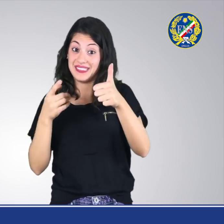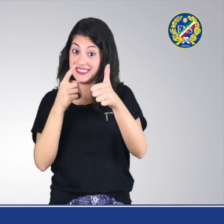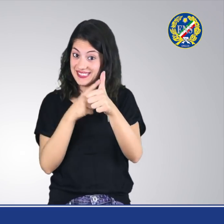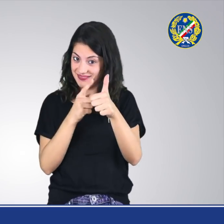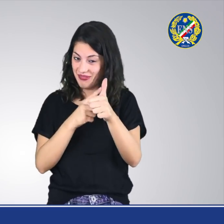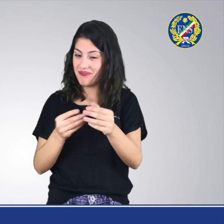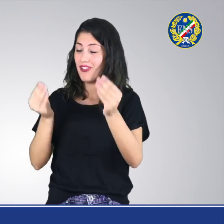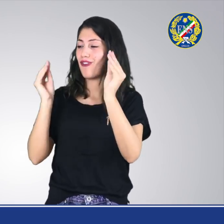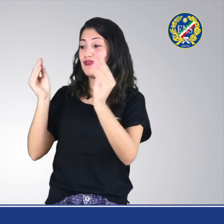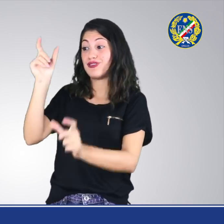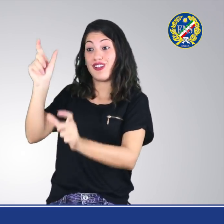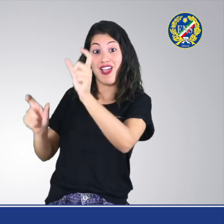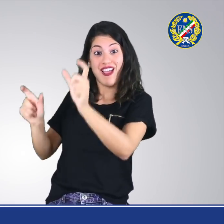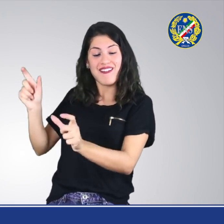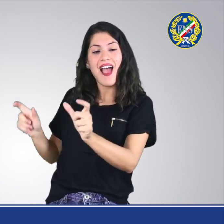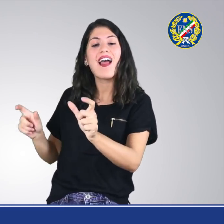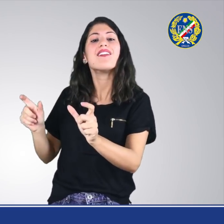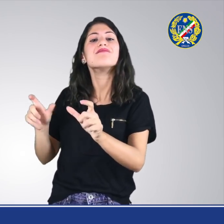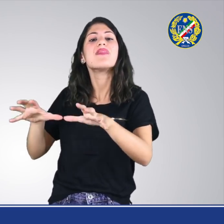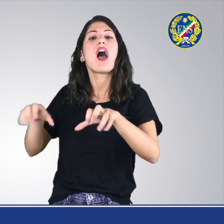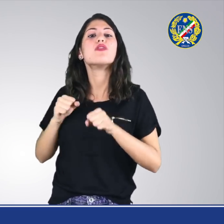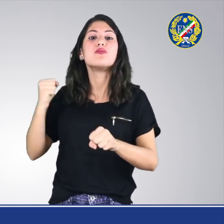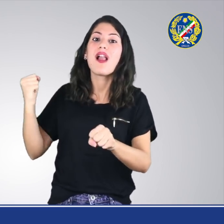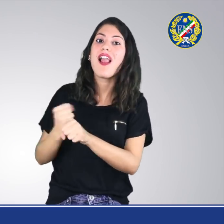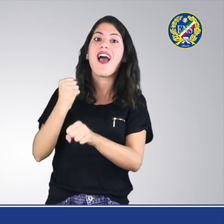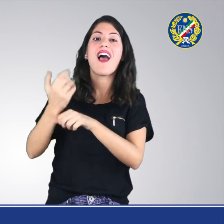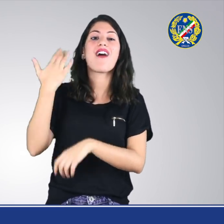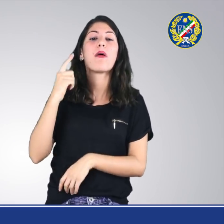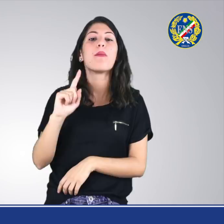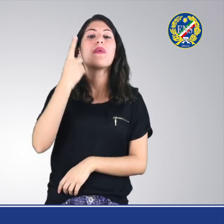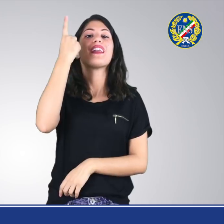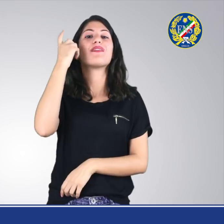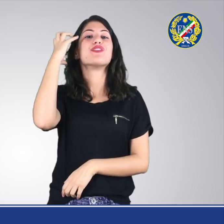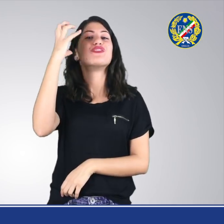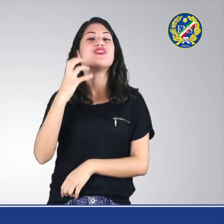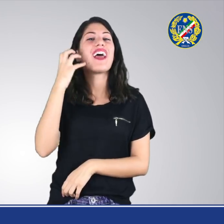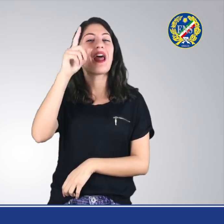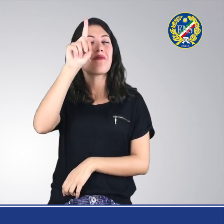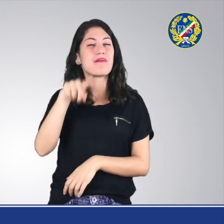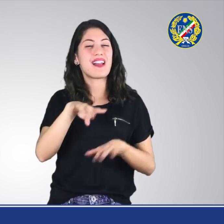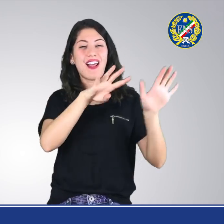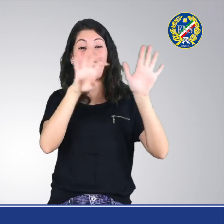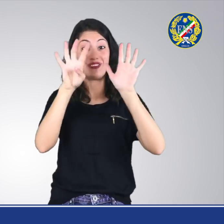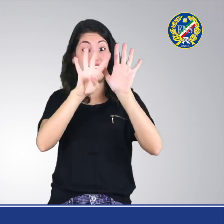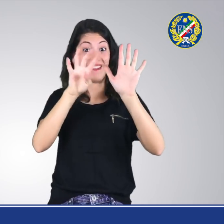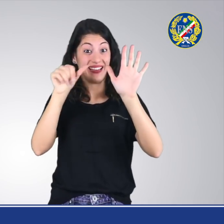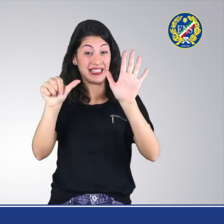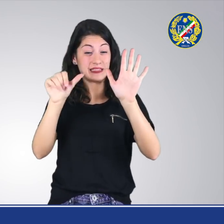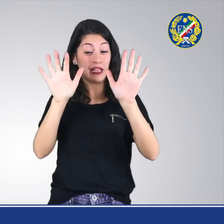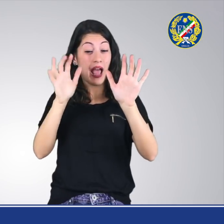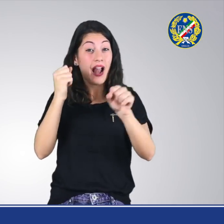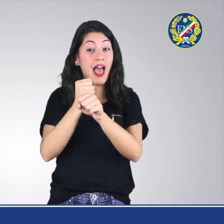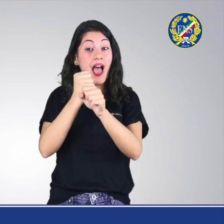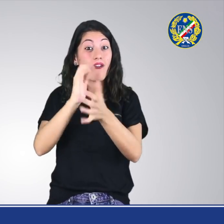1) Giovani che sono stati assunti dal 1° gennaio 1996,